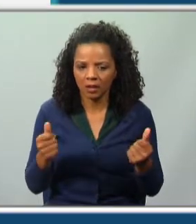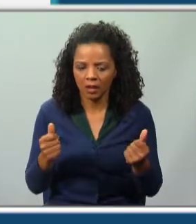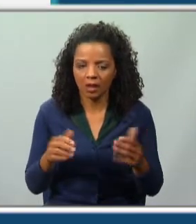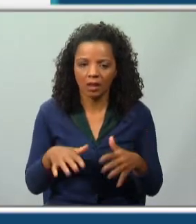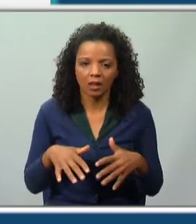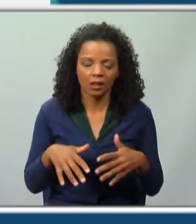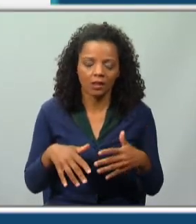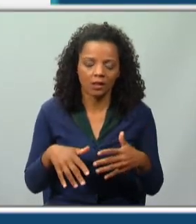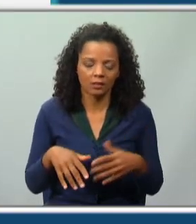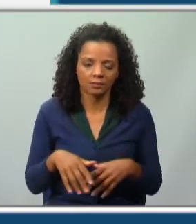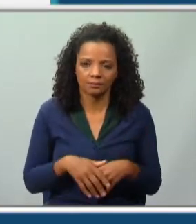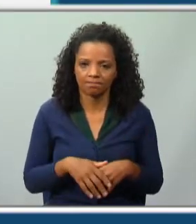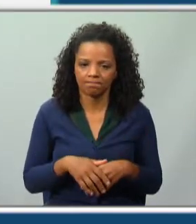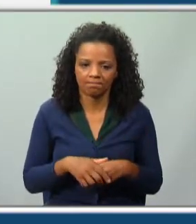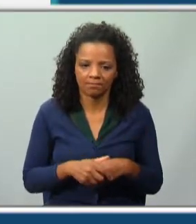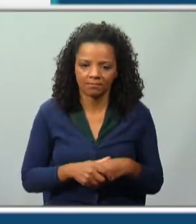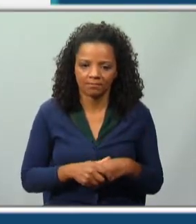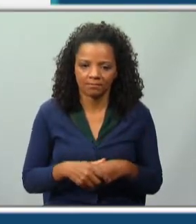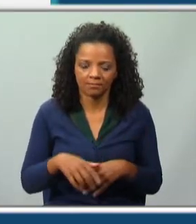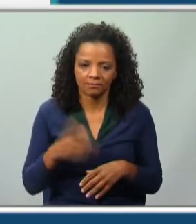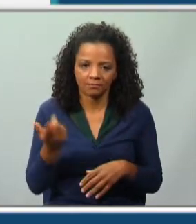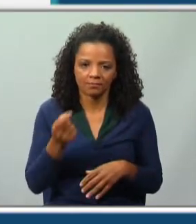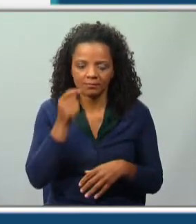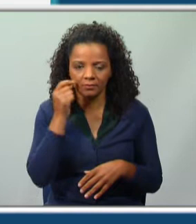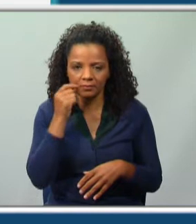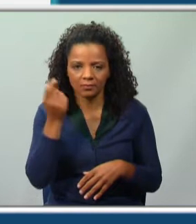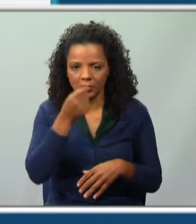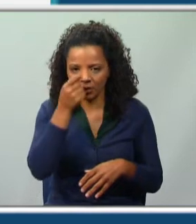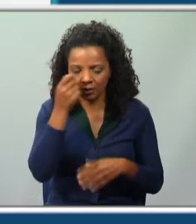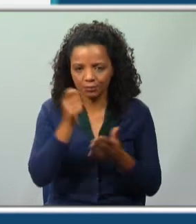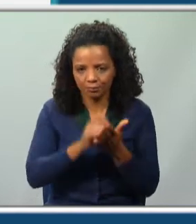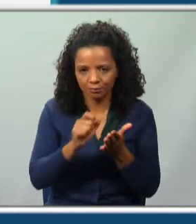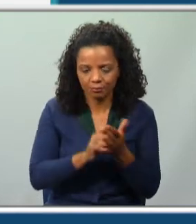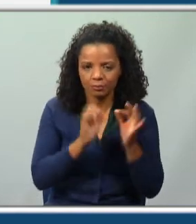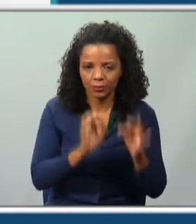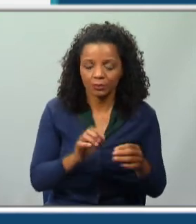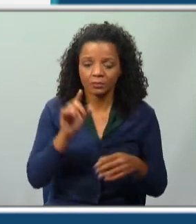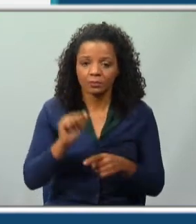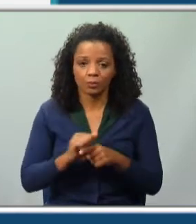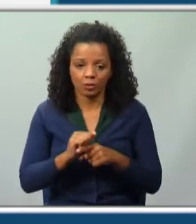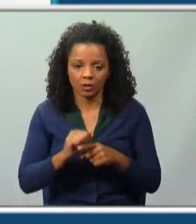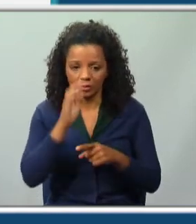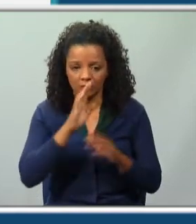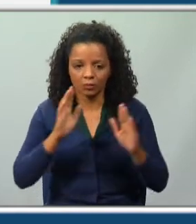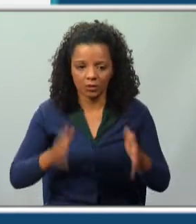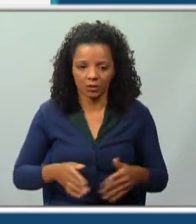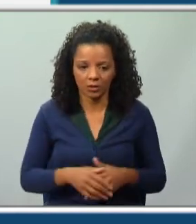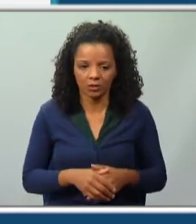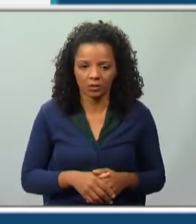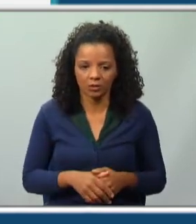instrumento de escrita convosco a postos borracha caças necessária a vossa folha 準備好書寫工具橡膠狩獵需要你的床單